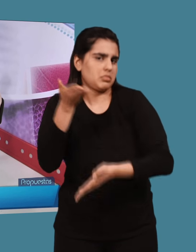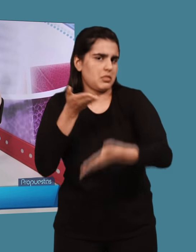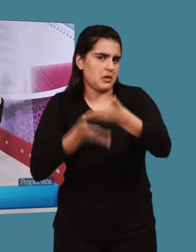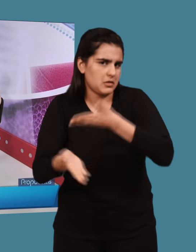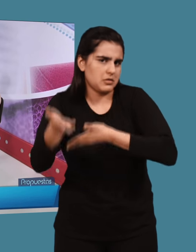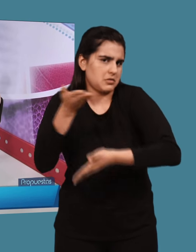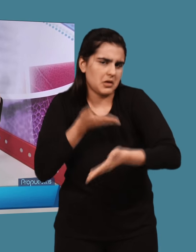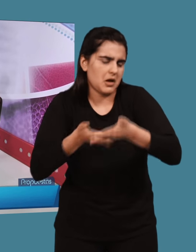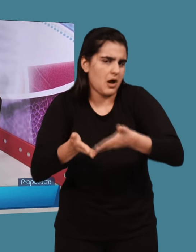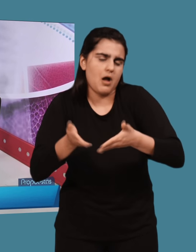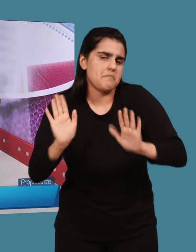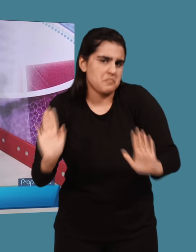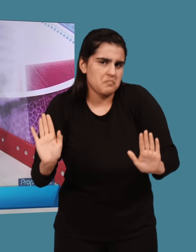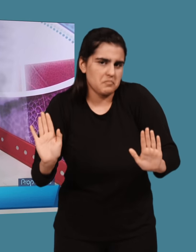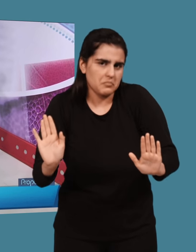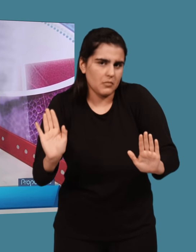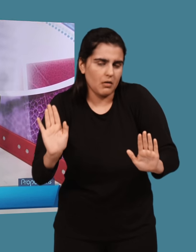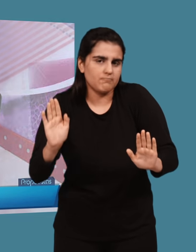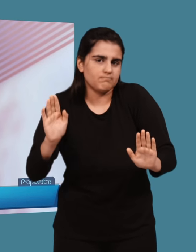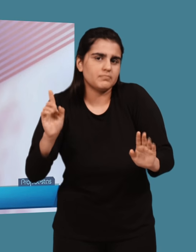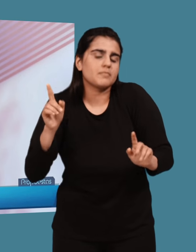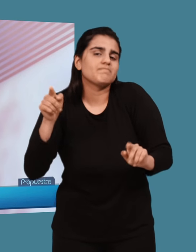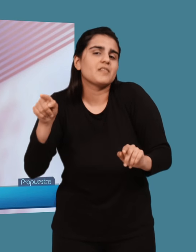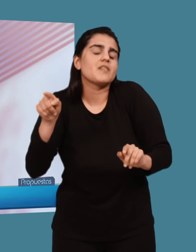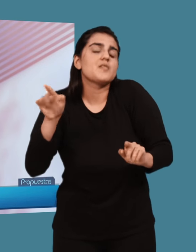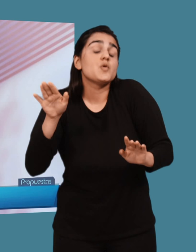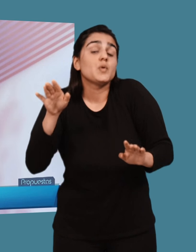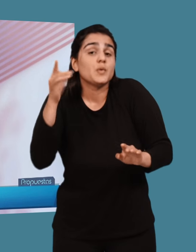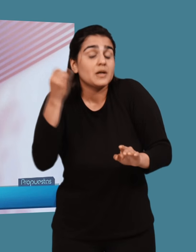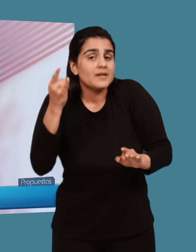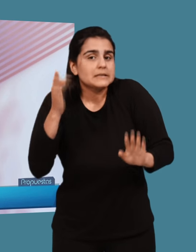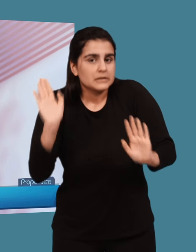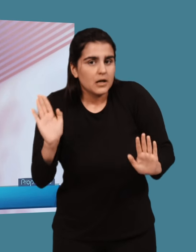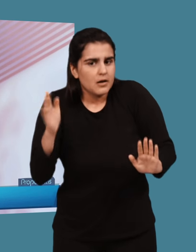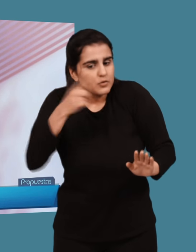Sean tutorías de socialización,